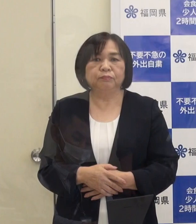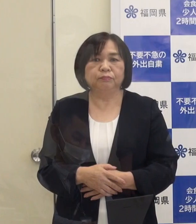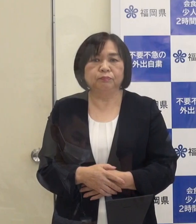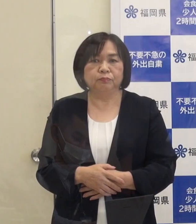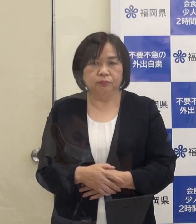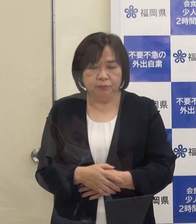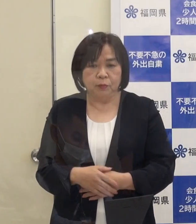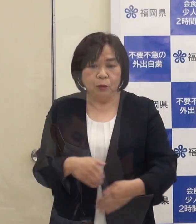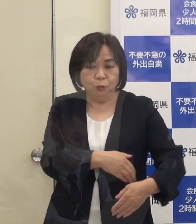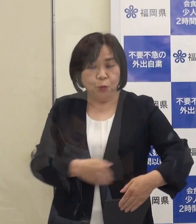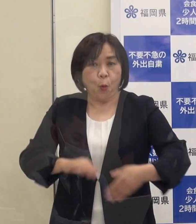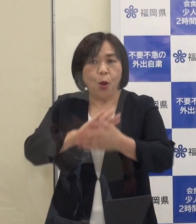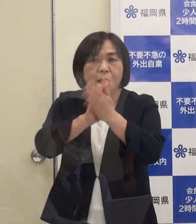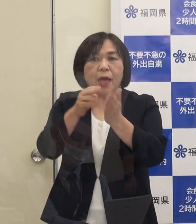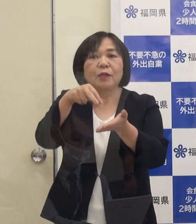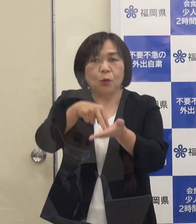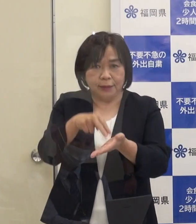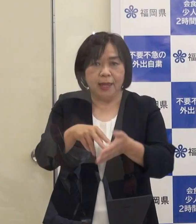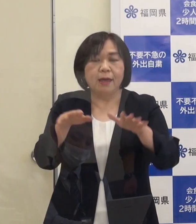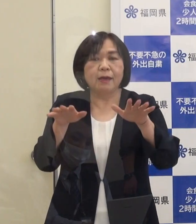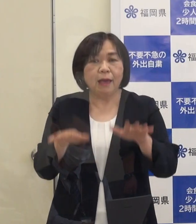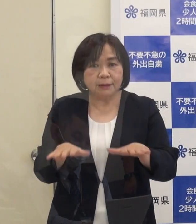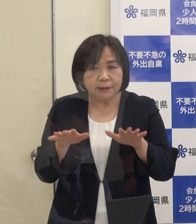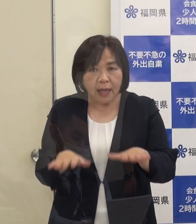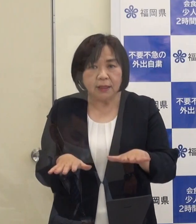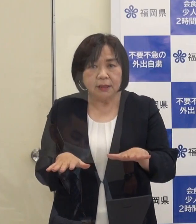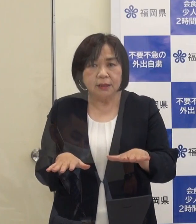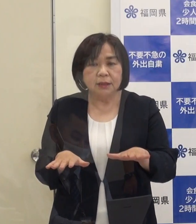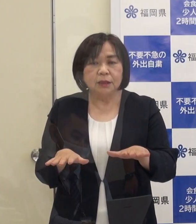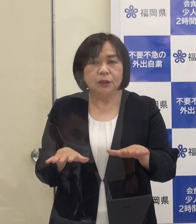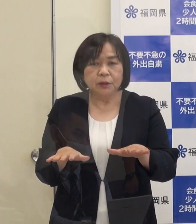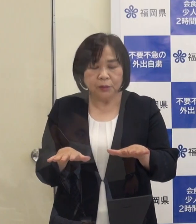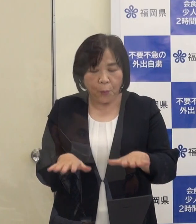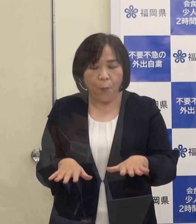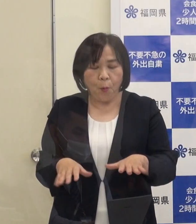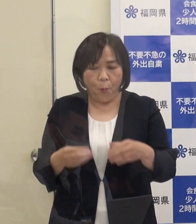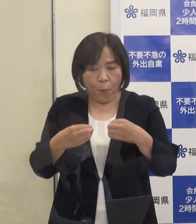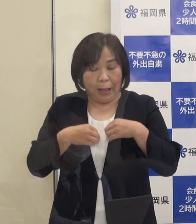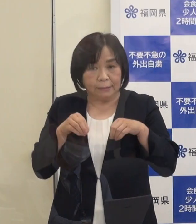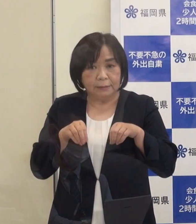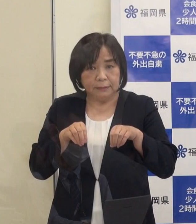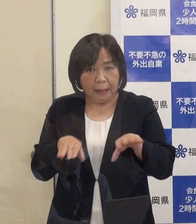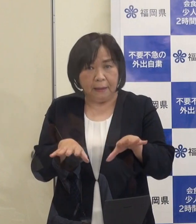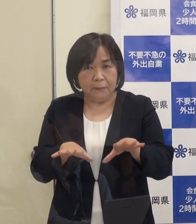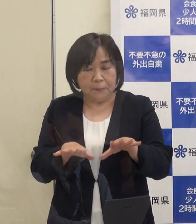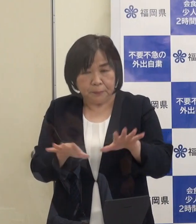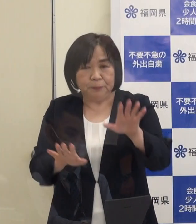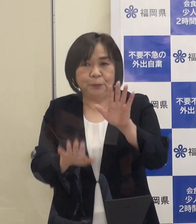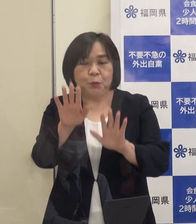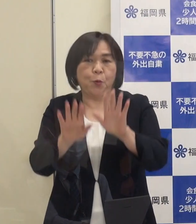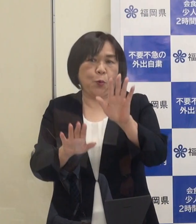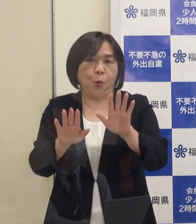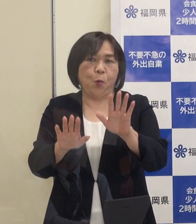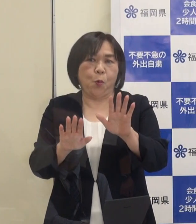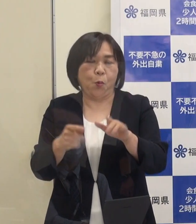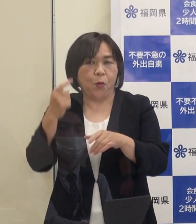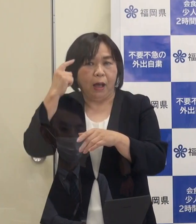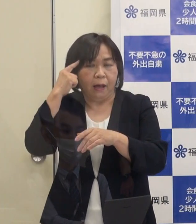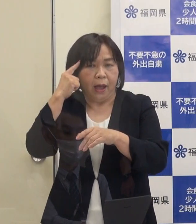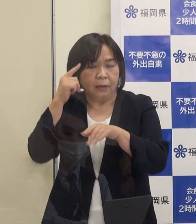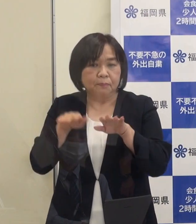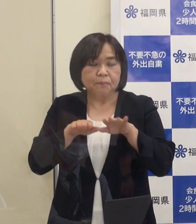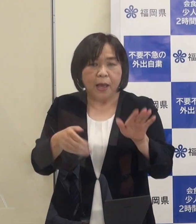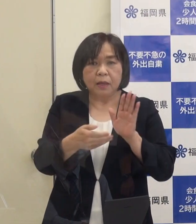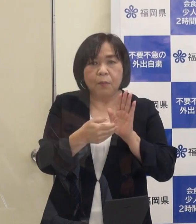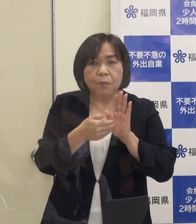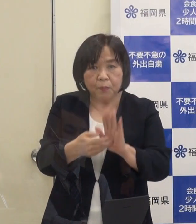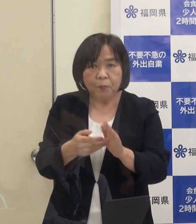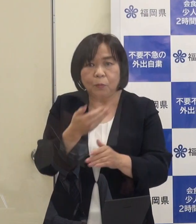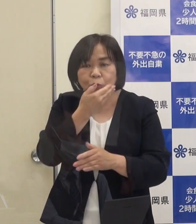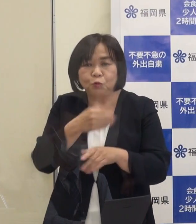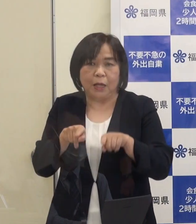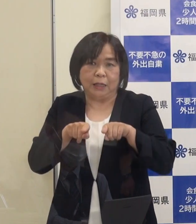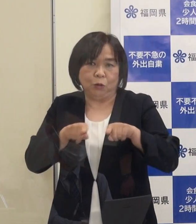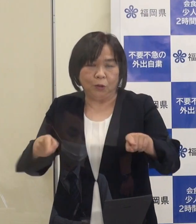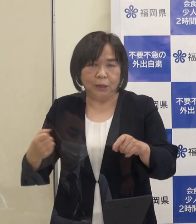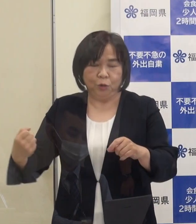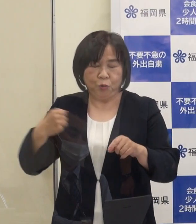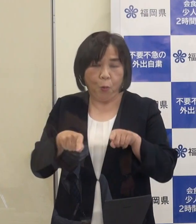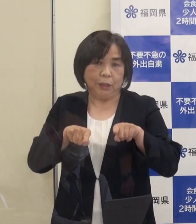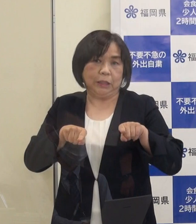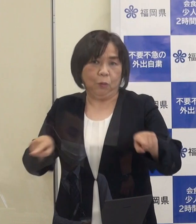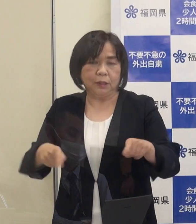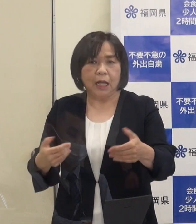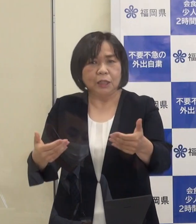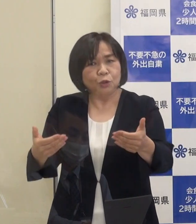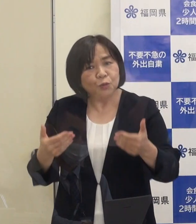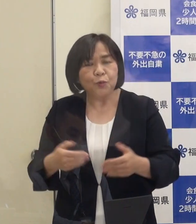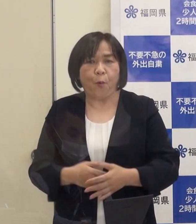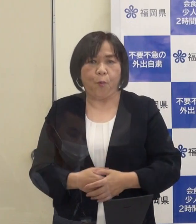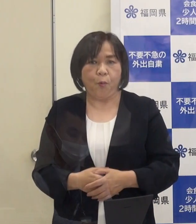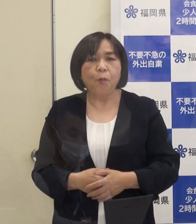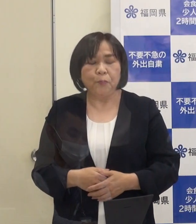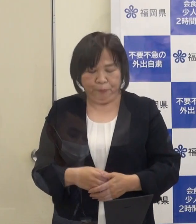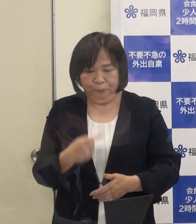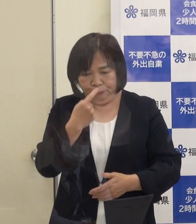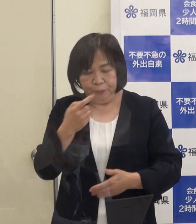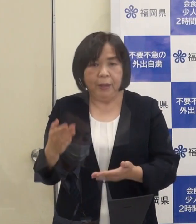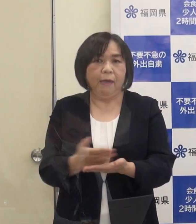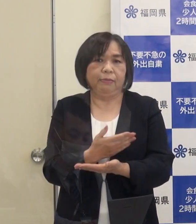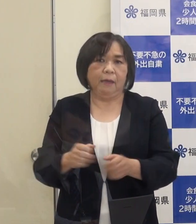現在の感染状況を踏まえ 「まん延防止等重点措置」という強い措置が必要であると判断したので